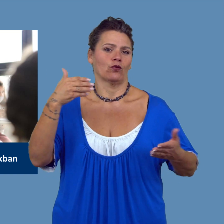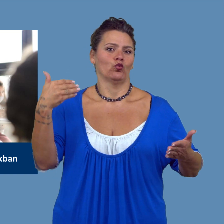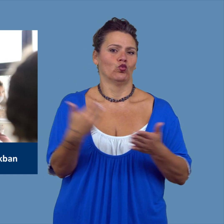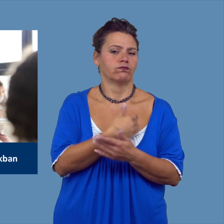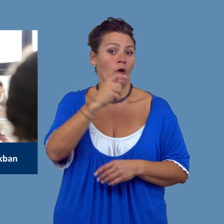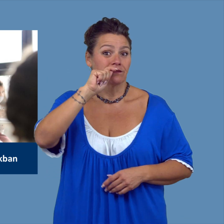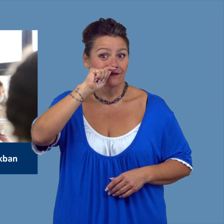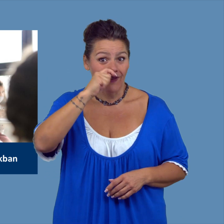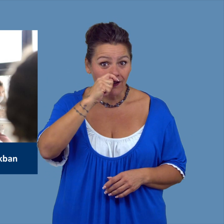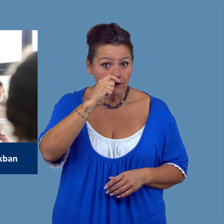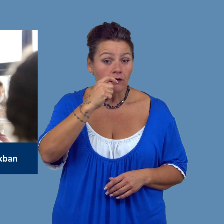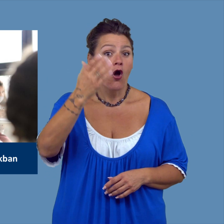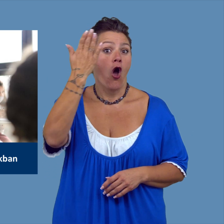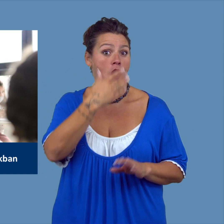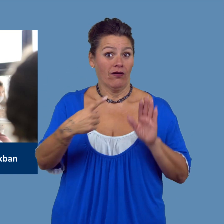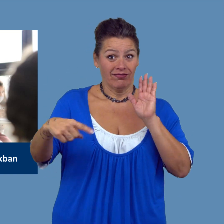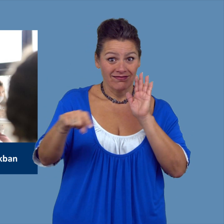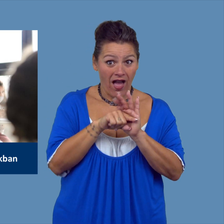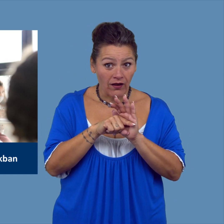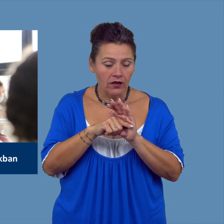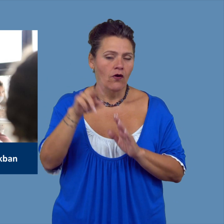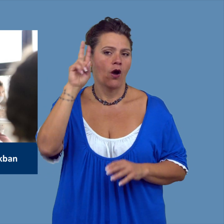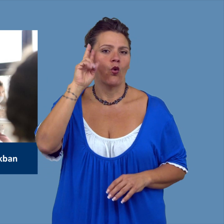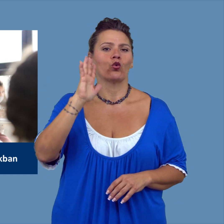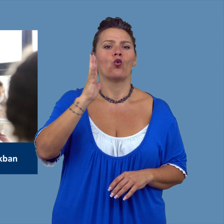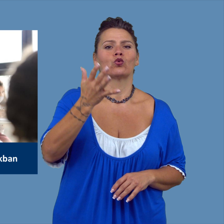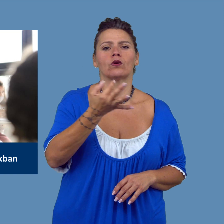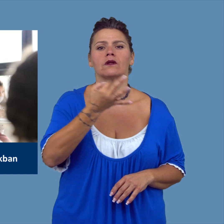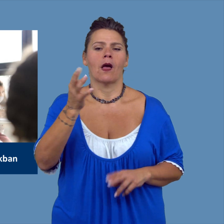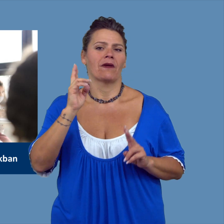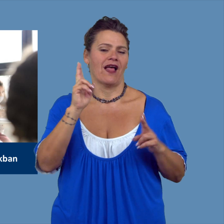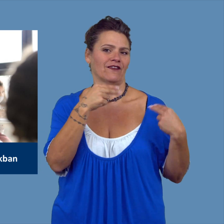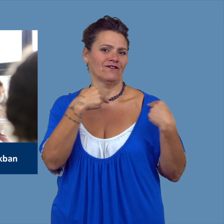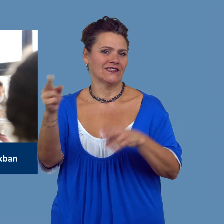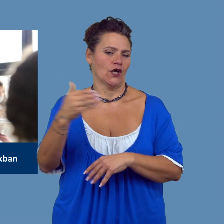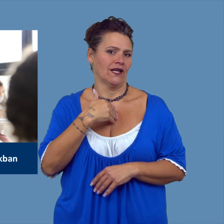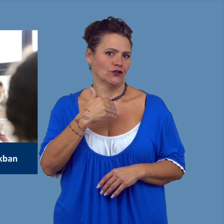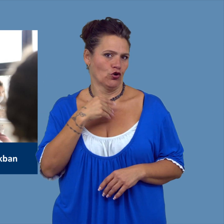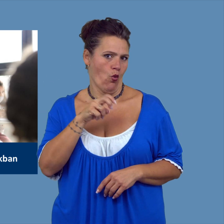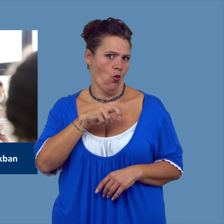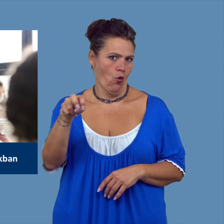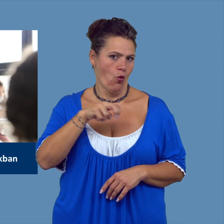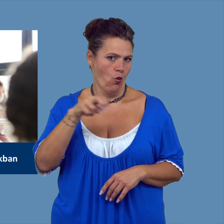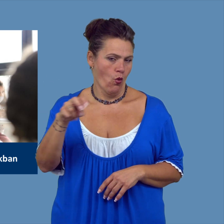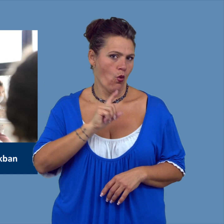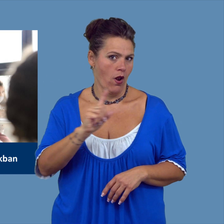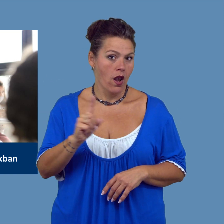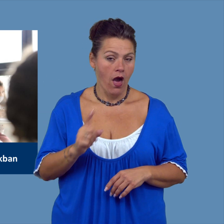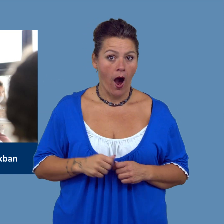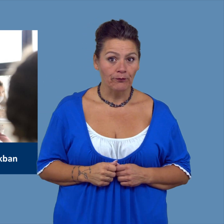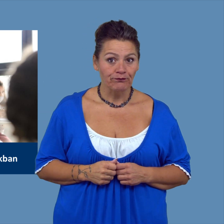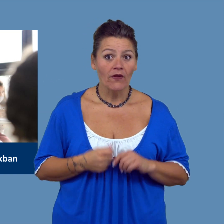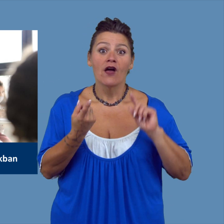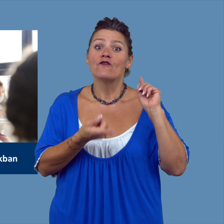antigén gyorstesztet végeztethet. Ha az negatív, az ötödik napon az illető már bemehet az iskolába.